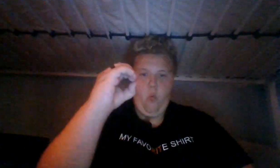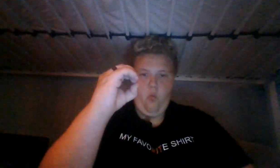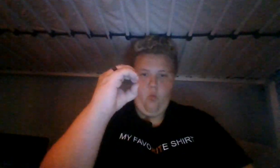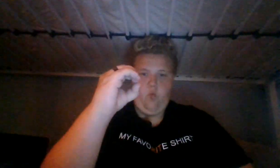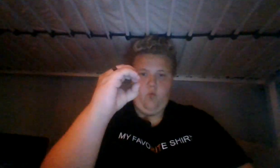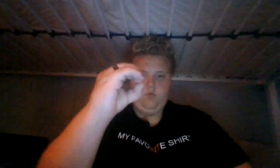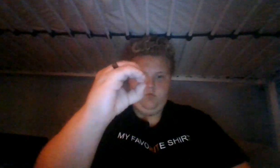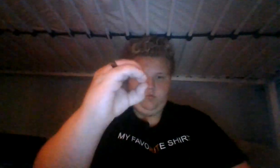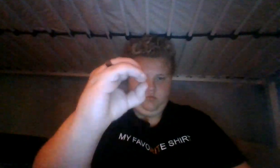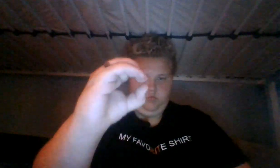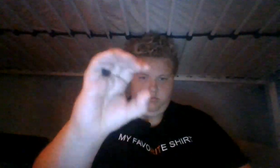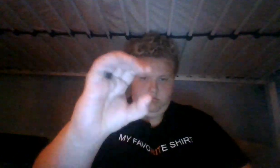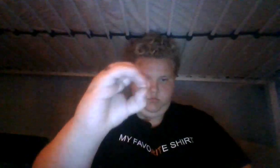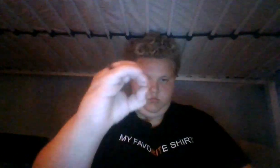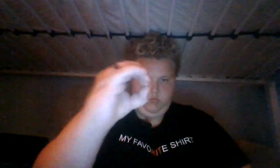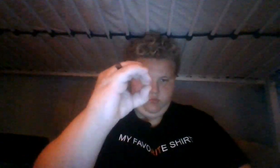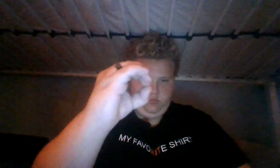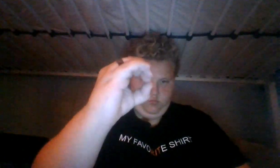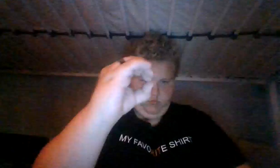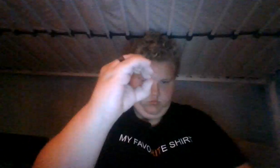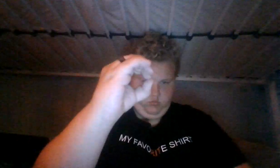O